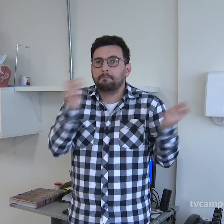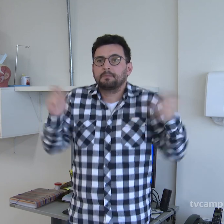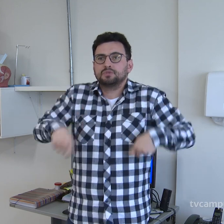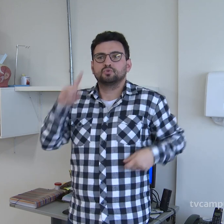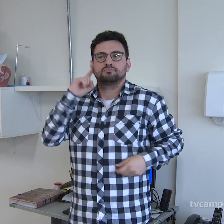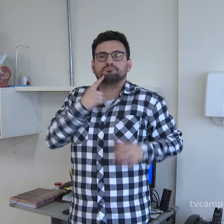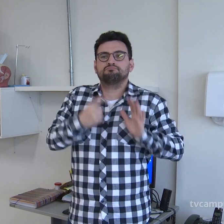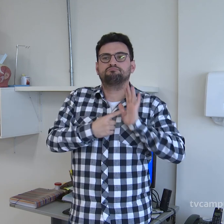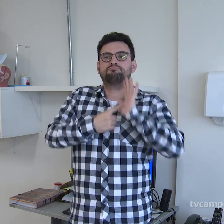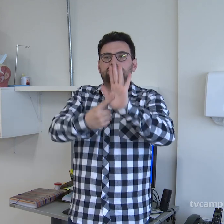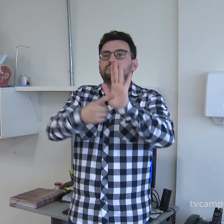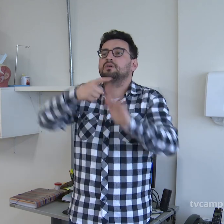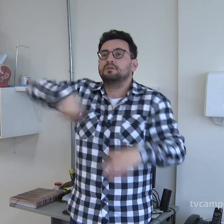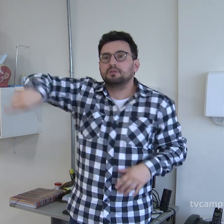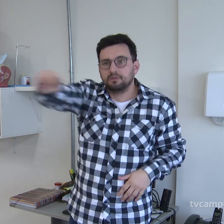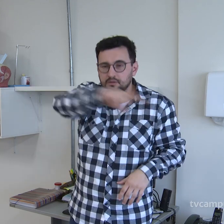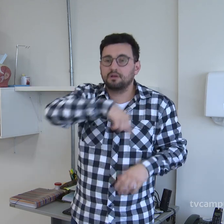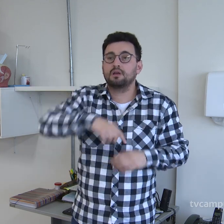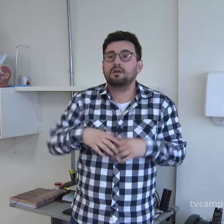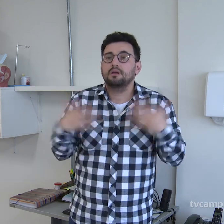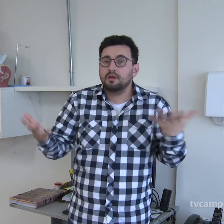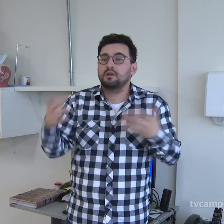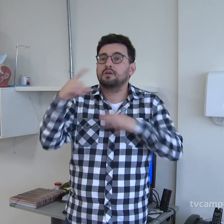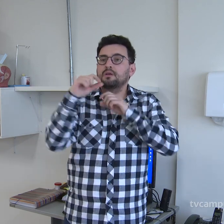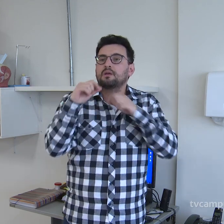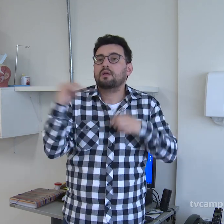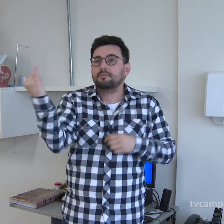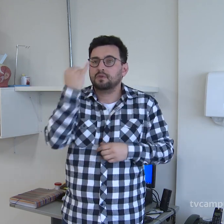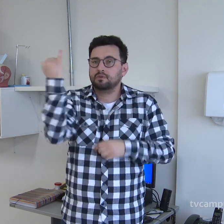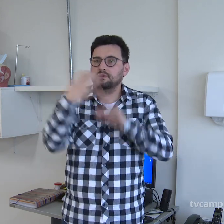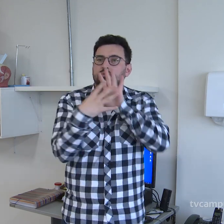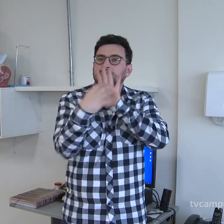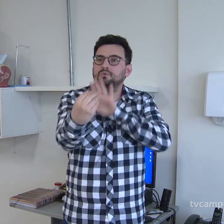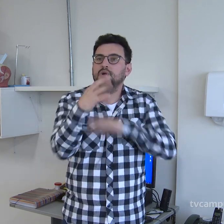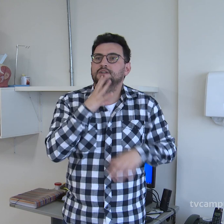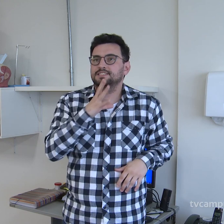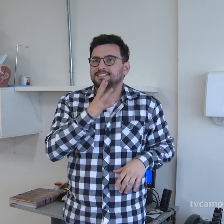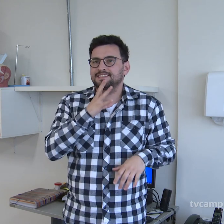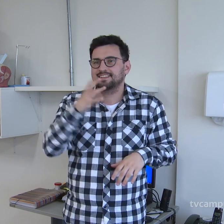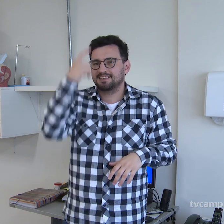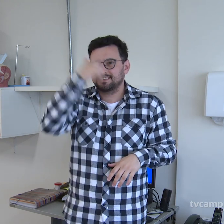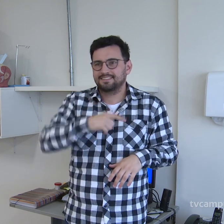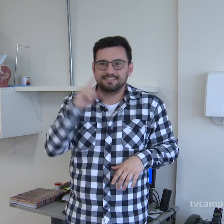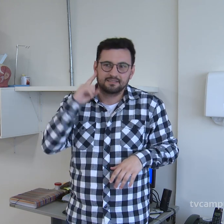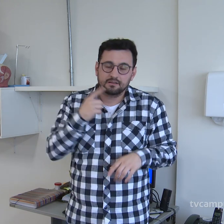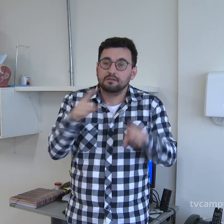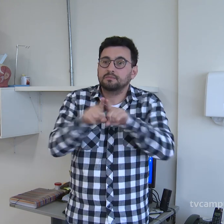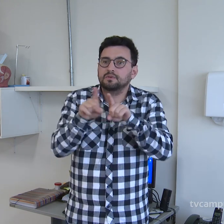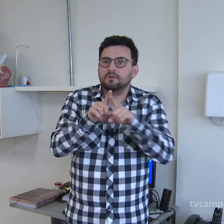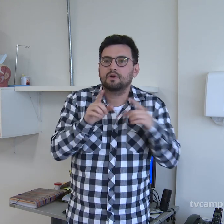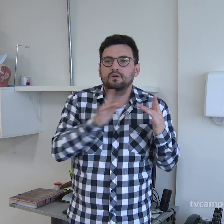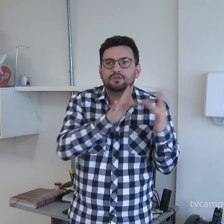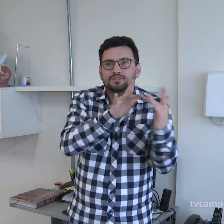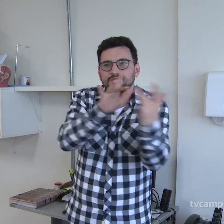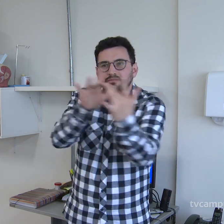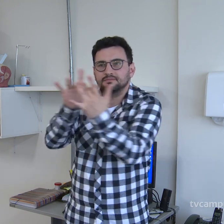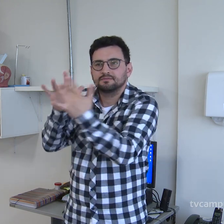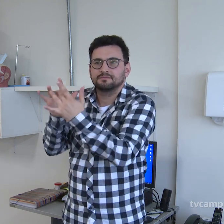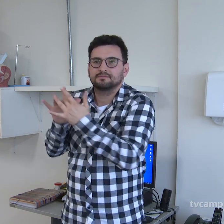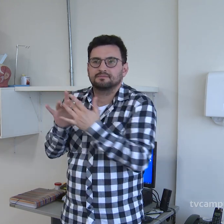que possa ser atendido e que as pessoas vejam que as pessoas surdas podem ter contato com elas,